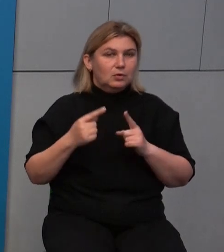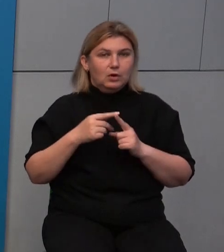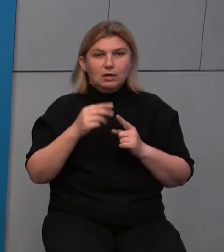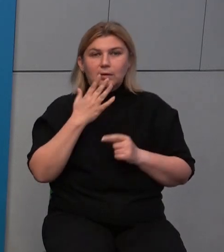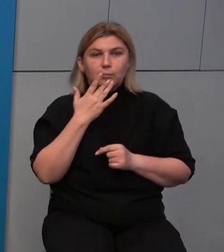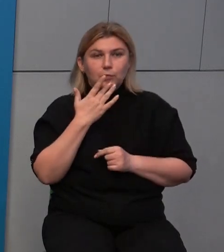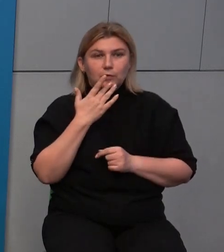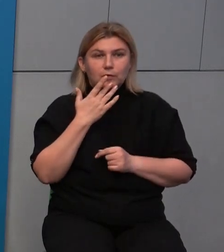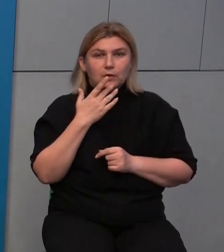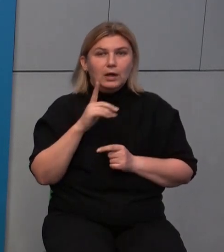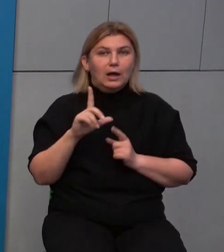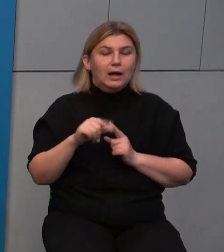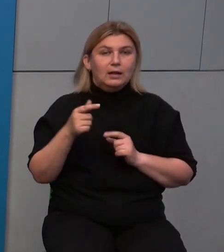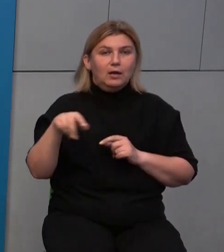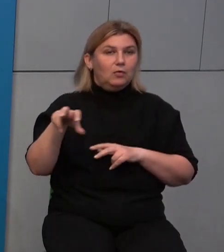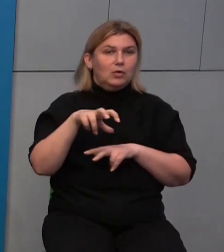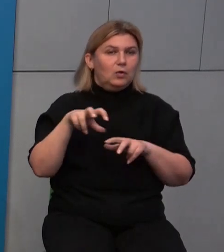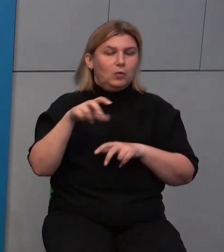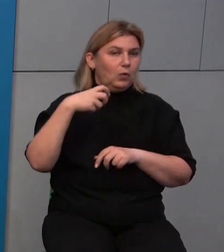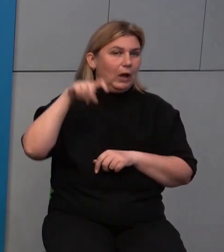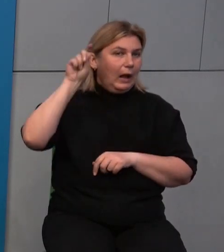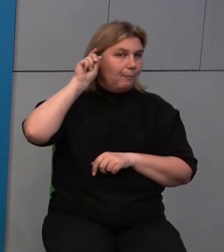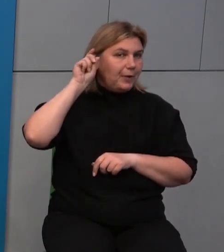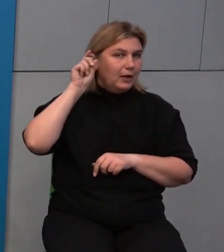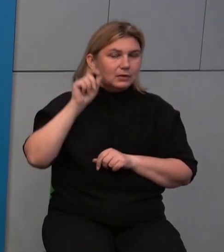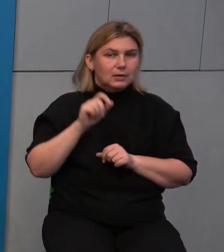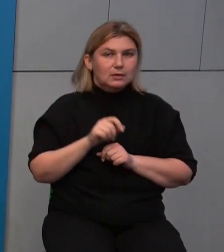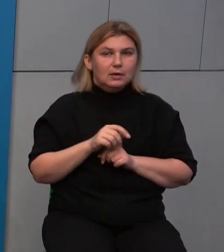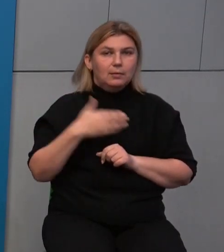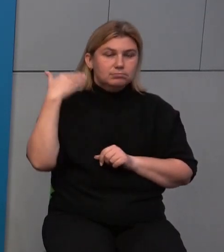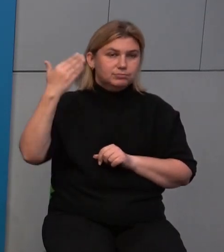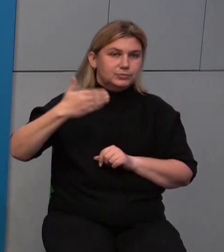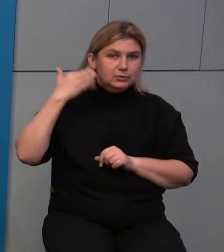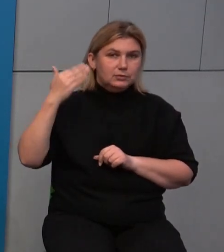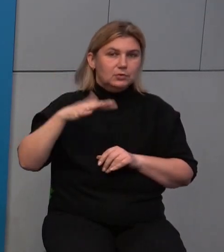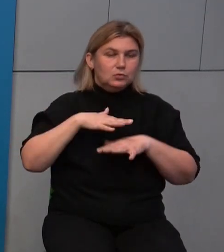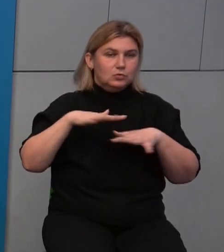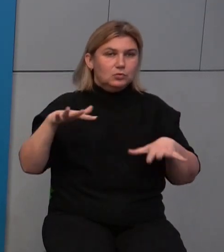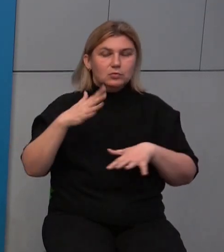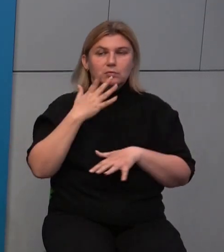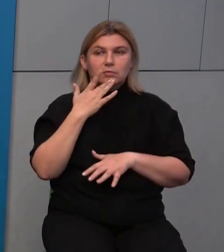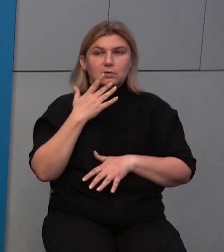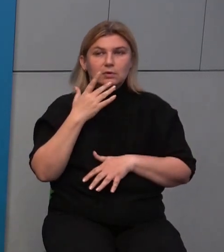Ale on nie nosił aparatu. Przemawiał, dużo mówił, mało słuchał.